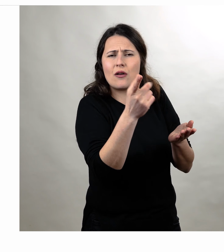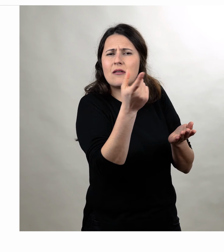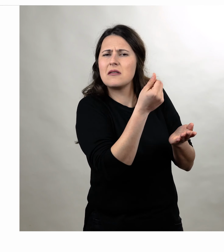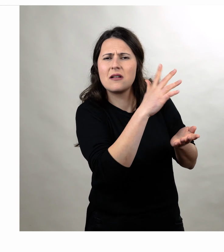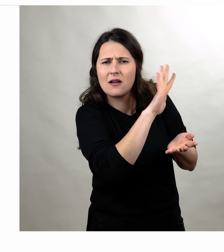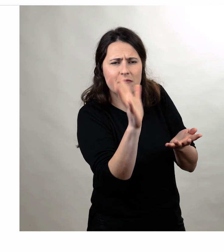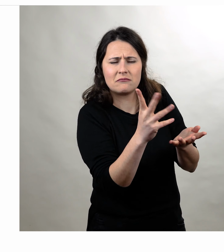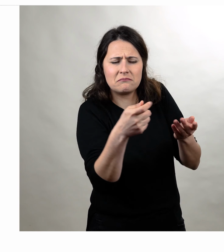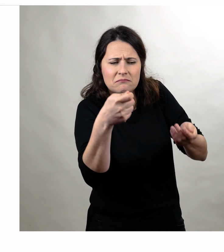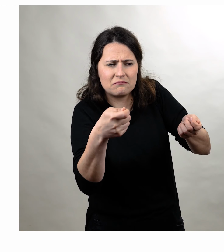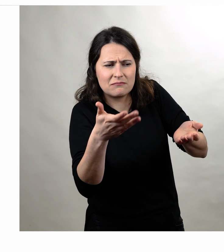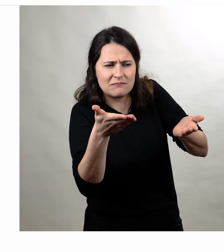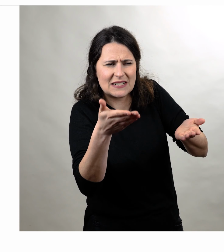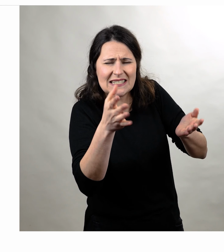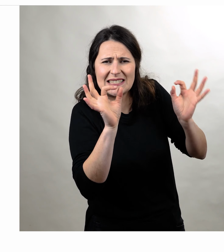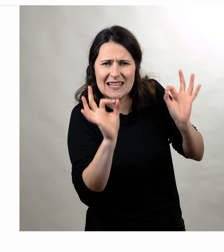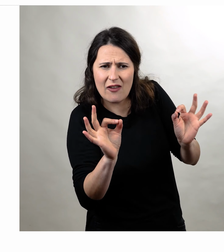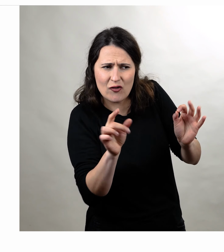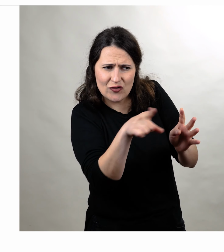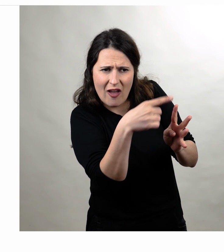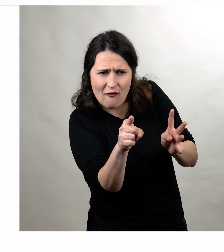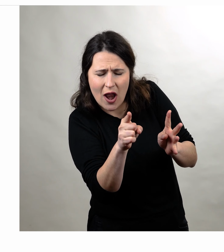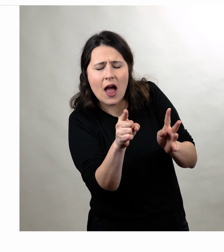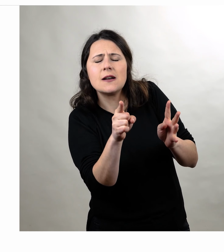Πολιτικές ακύρωσης